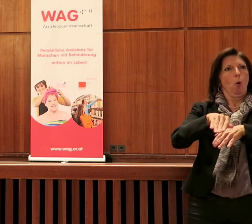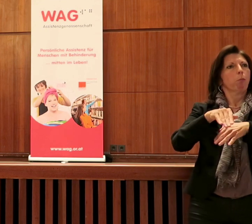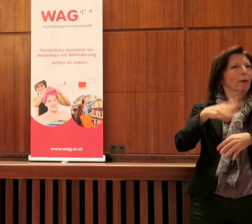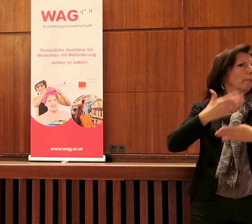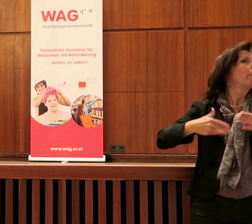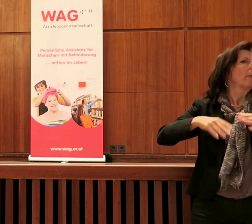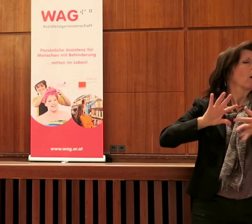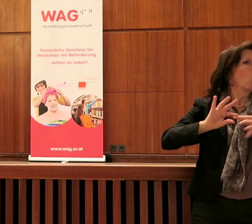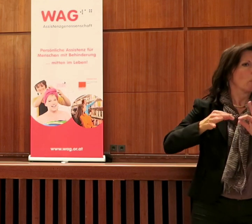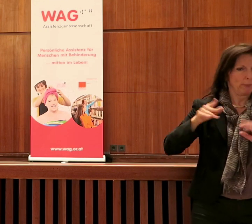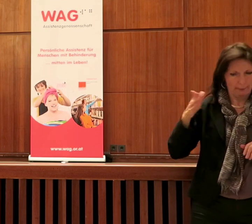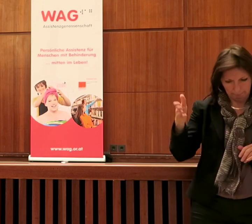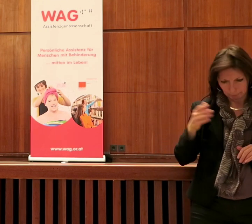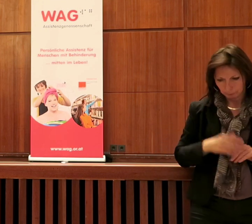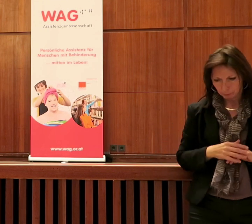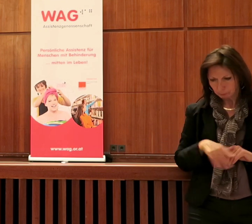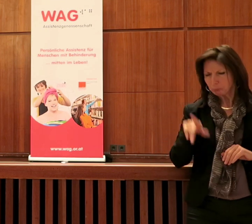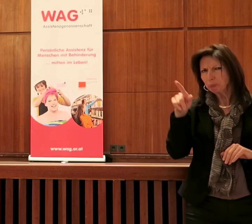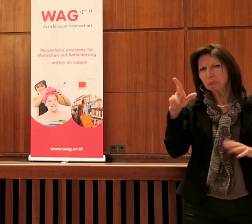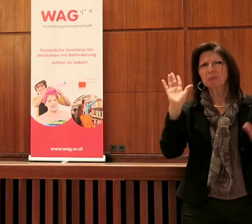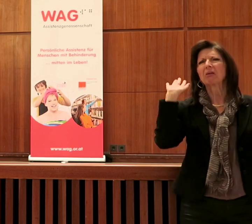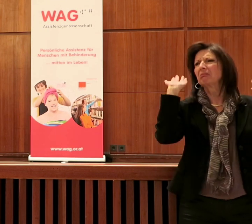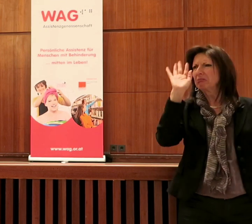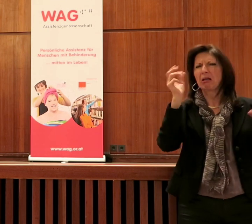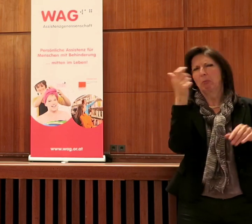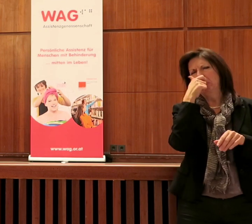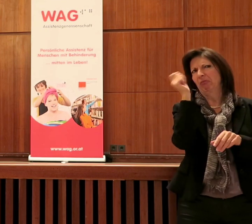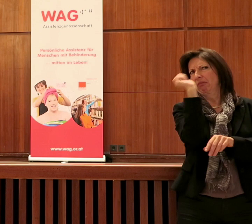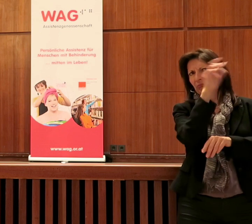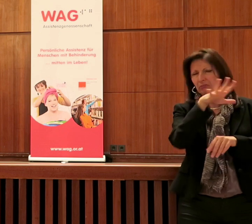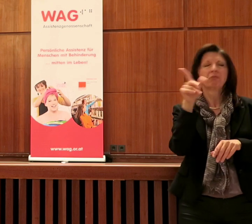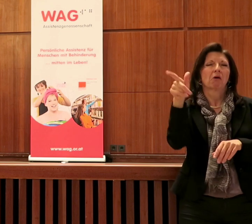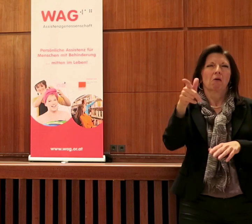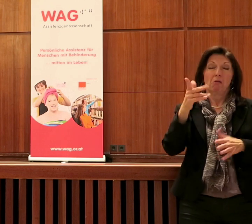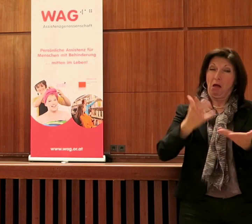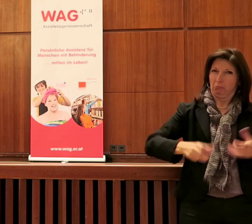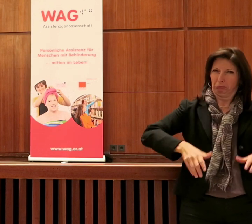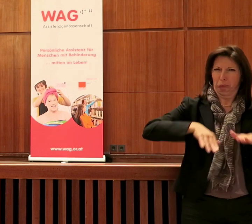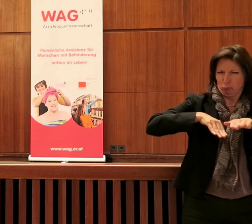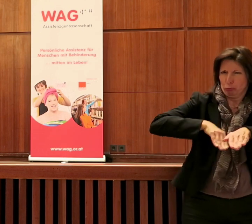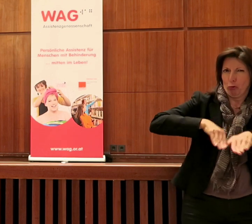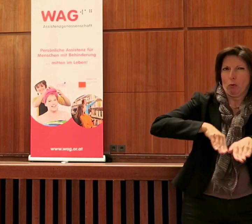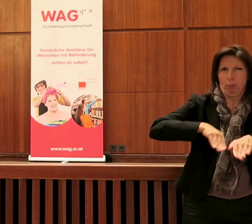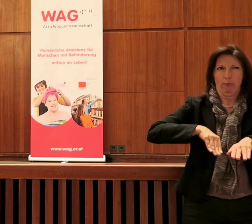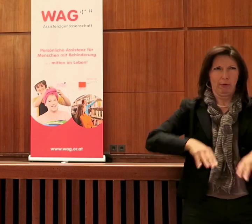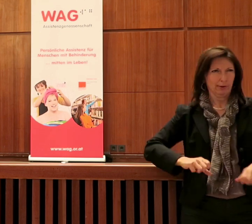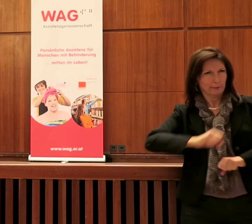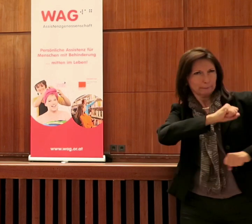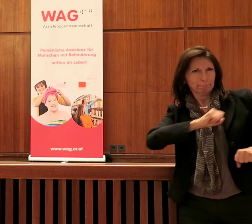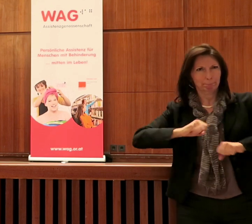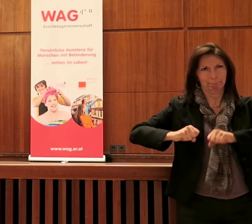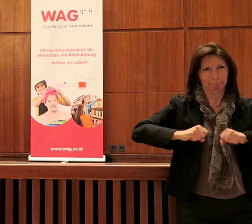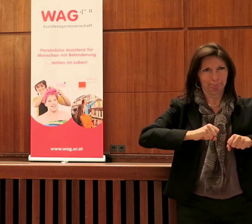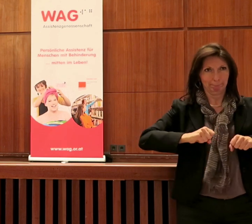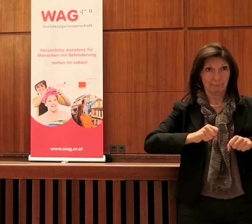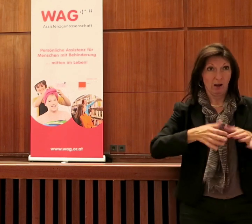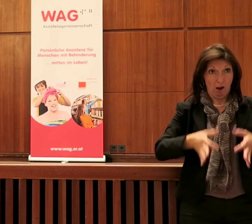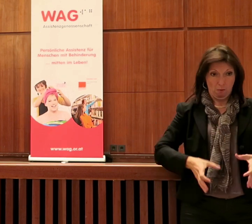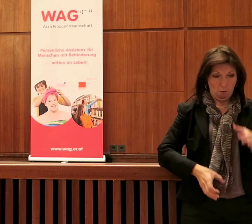Und der hat sich nichts geschissen und schmeißt sich mit vollem Karacho mit seinem Snowboard und seine Unterschenkelprothese die Piste runter.